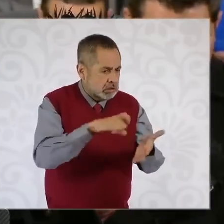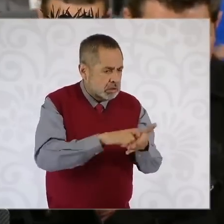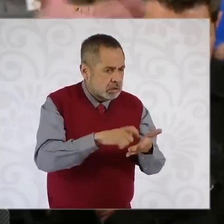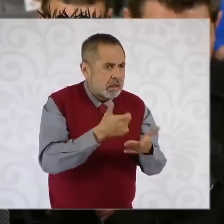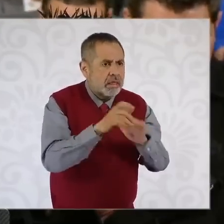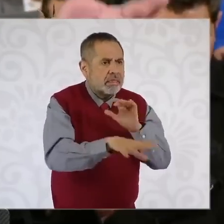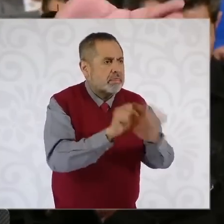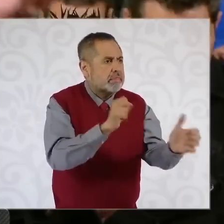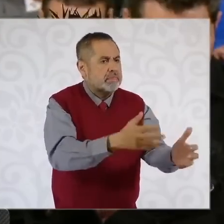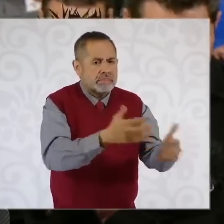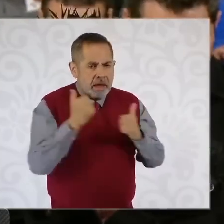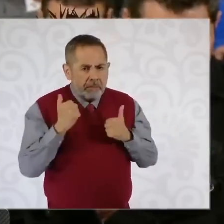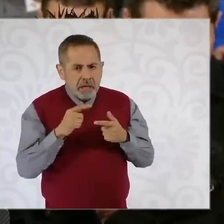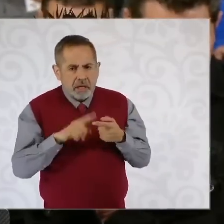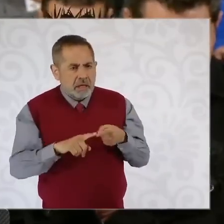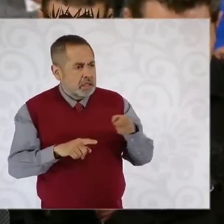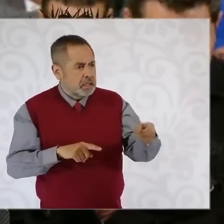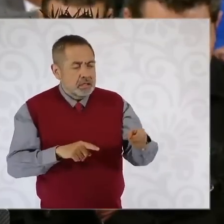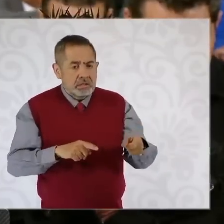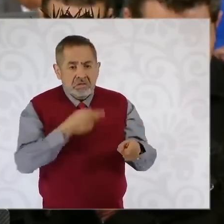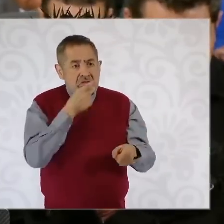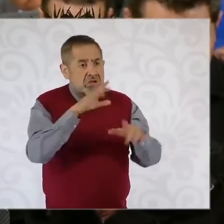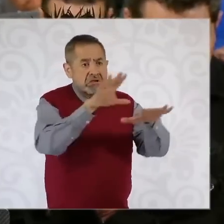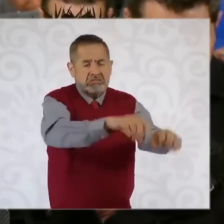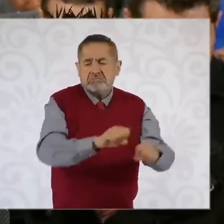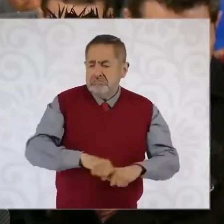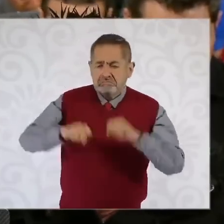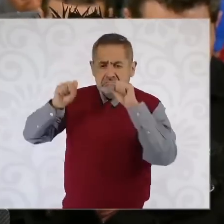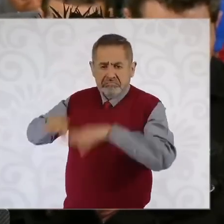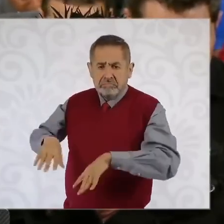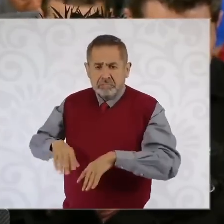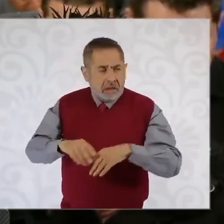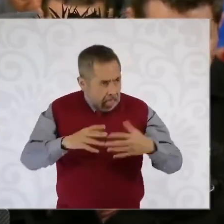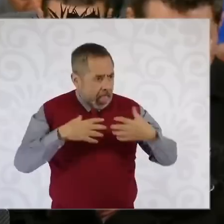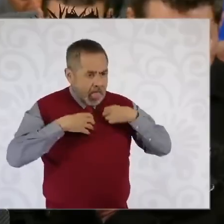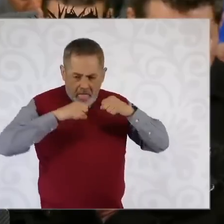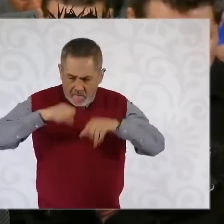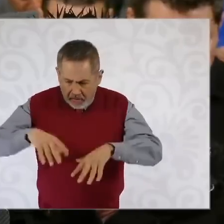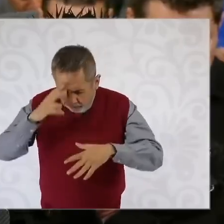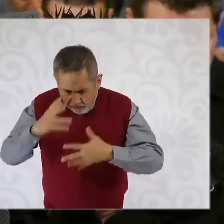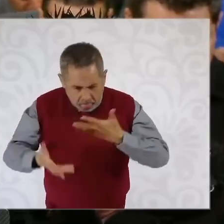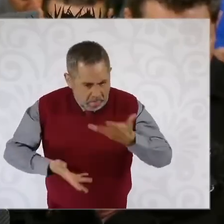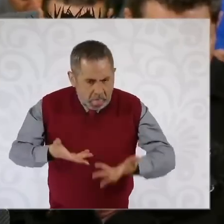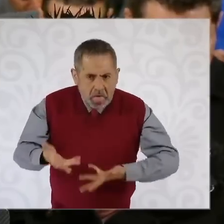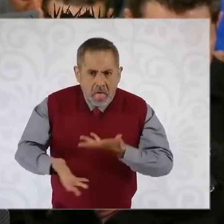los literal los tiran a México sin un solo centavo con una mano adelante y otra atrás como ellos me